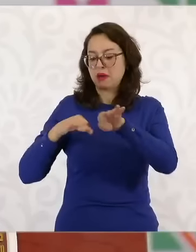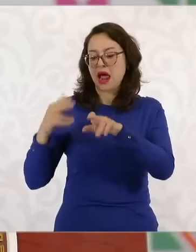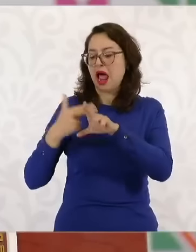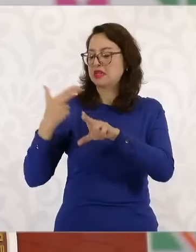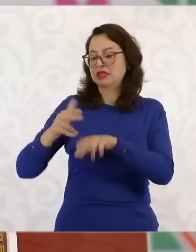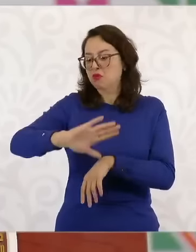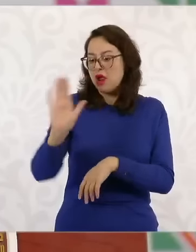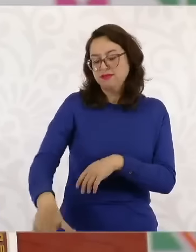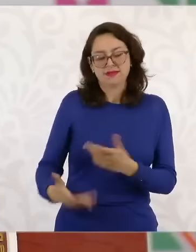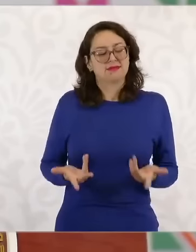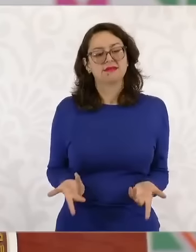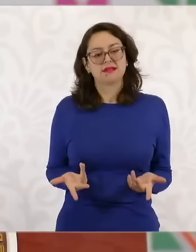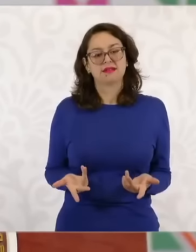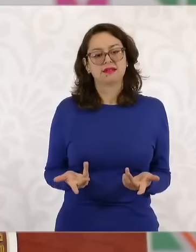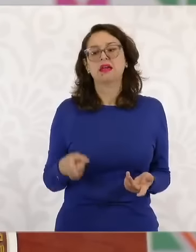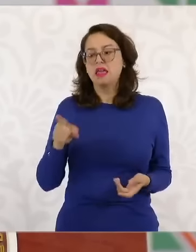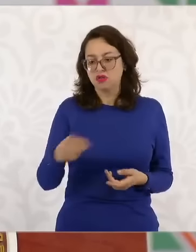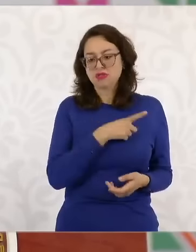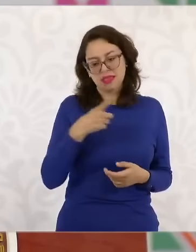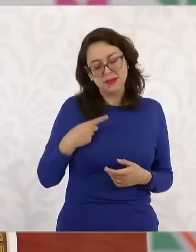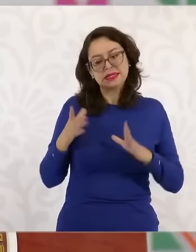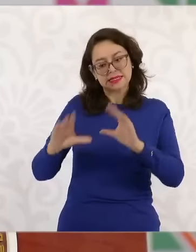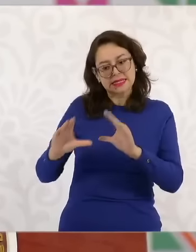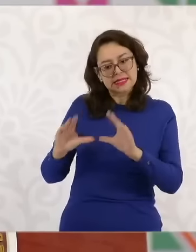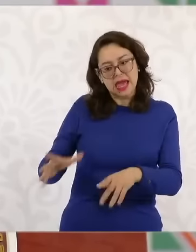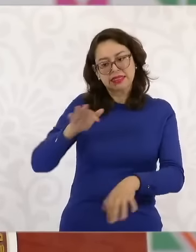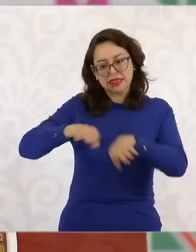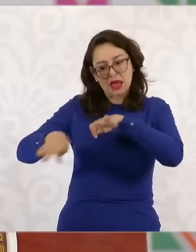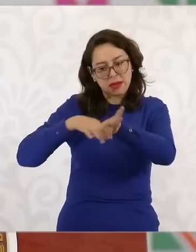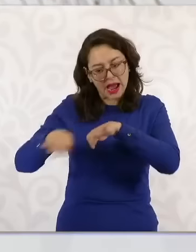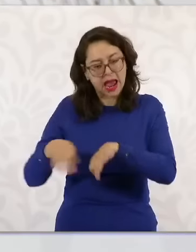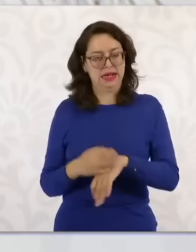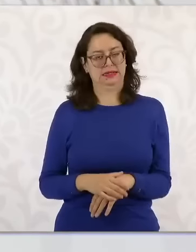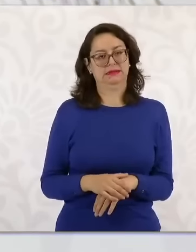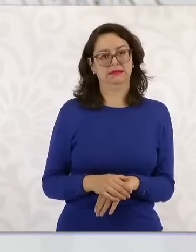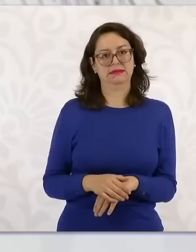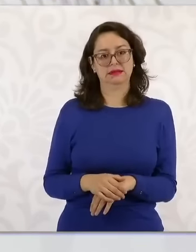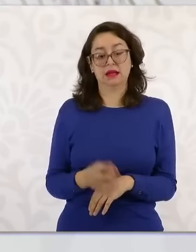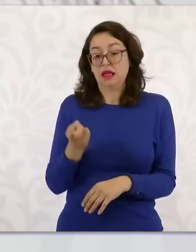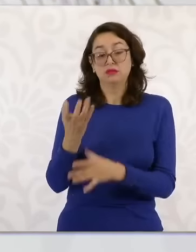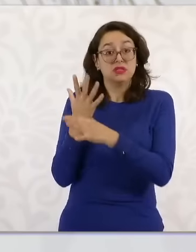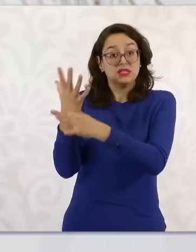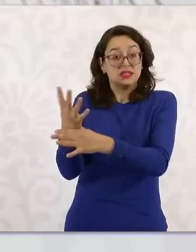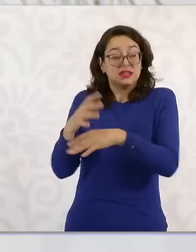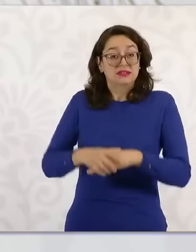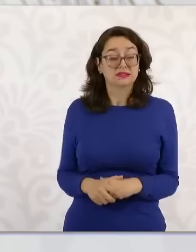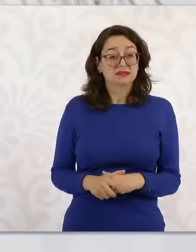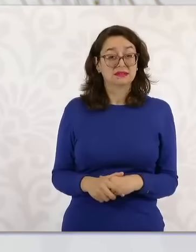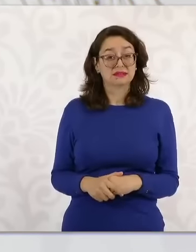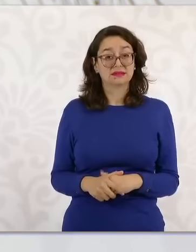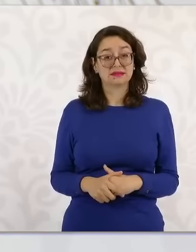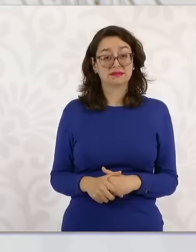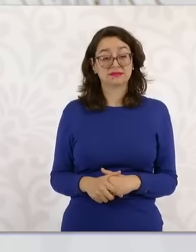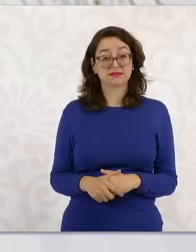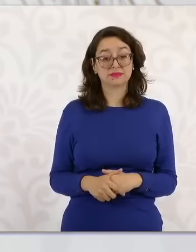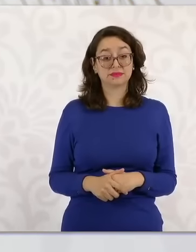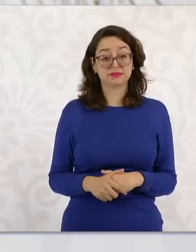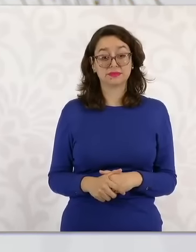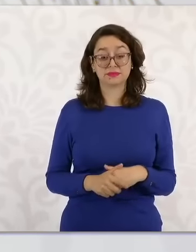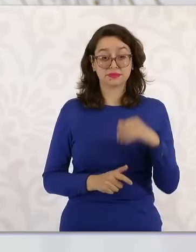años porque hay que enseñarles a pescar y no hay que darles el pescado. Ese es su discurso.